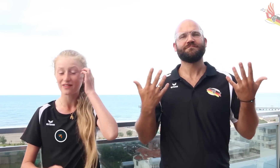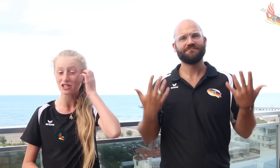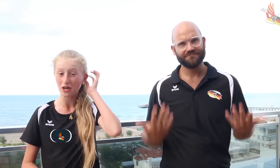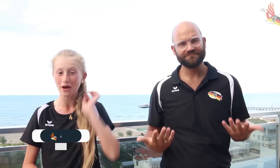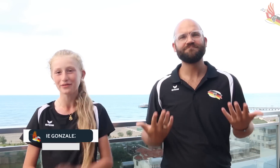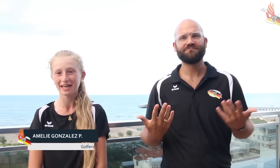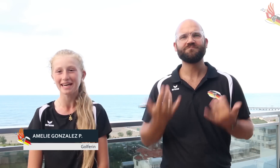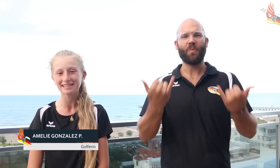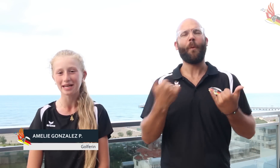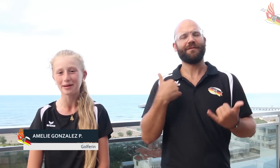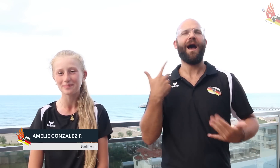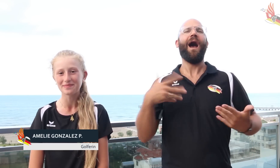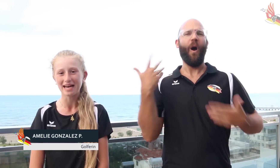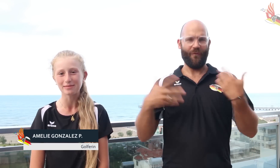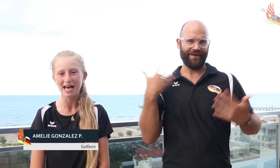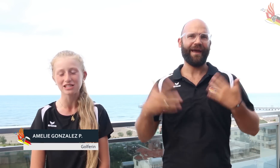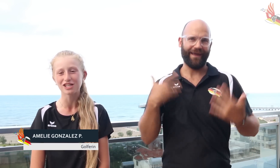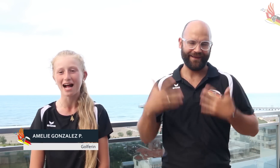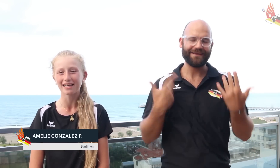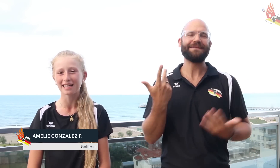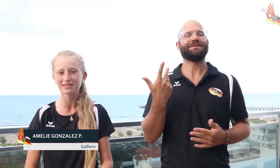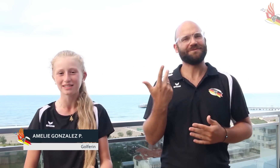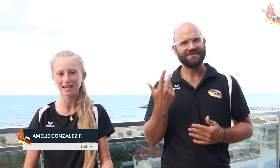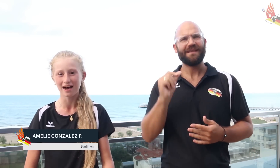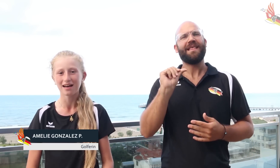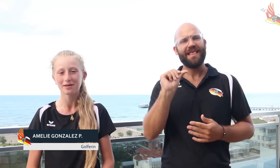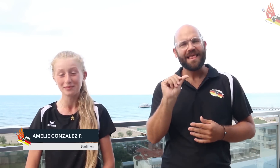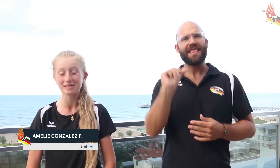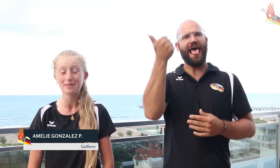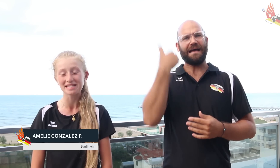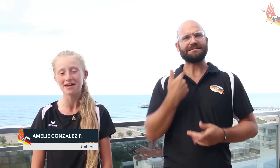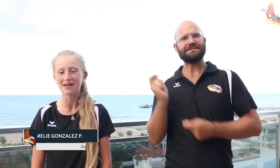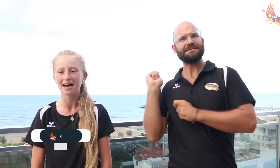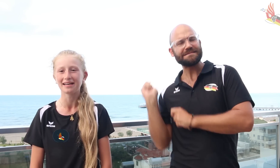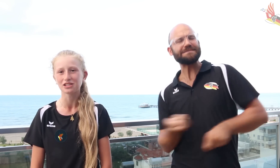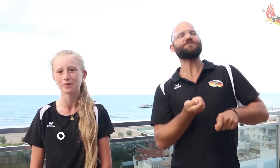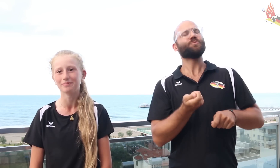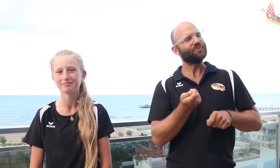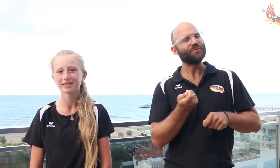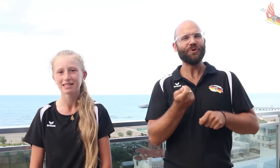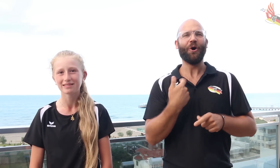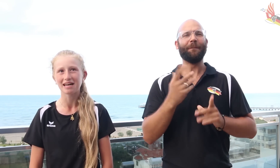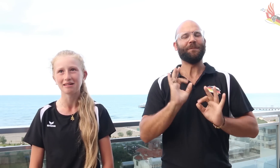Ich war schon aufgeregt. Nach dem ersten Schlag ging es wieder ein bisschen besser. Da war ich schon...